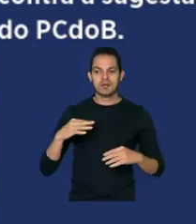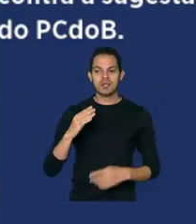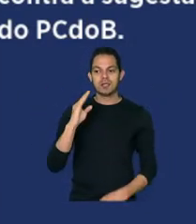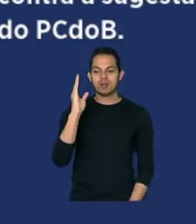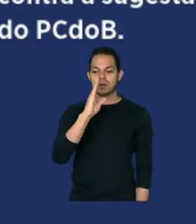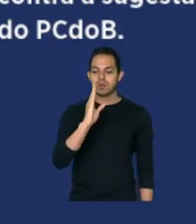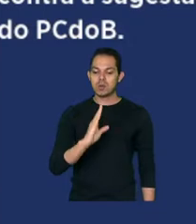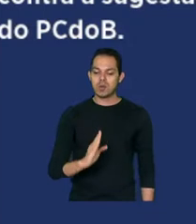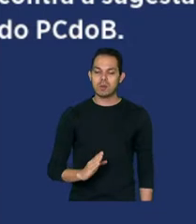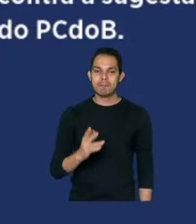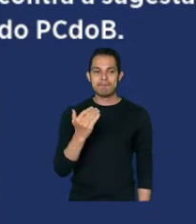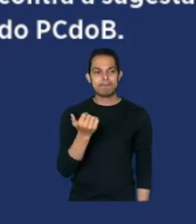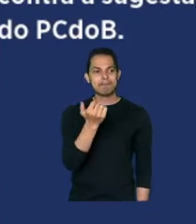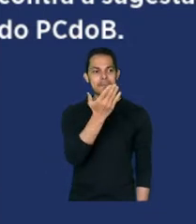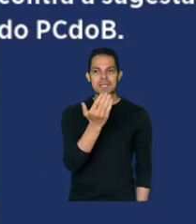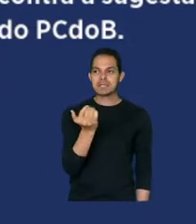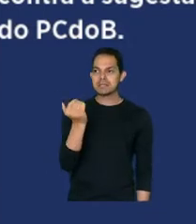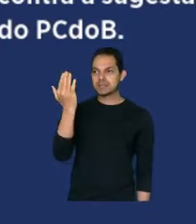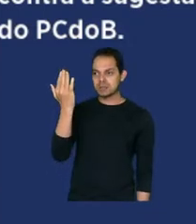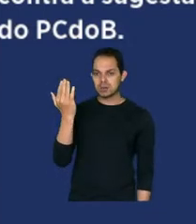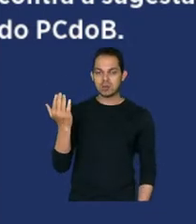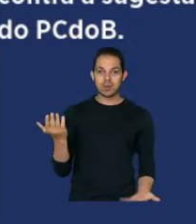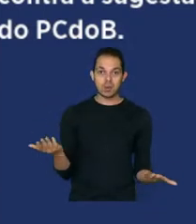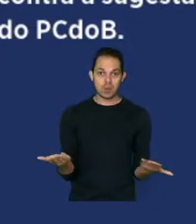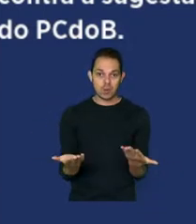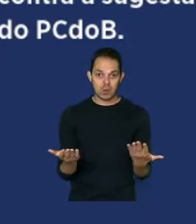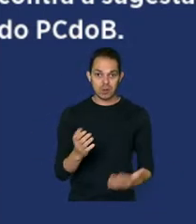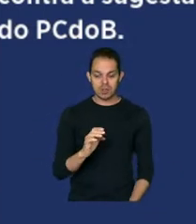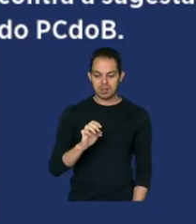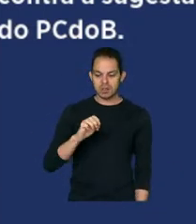E CUMPRIR O SEU PAEL DE PROMOVER TURISTA CAMENT O BRASIL LÁ FORA QUE HOJE A